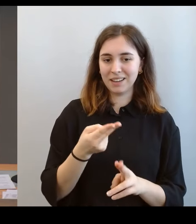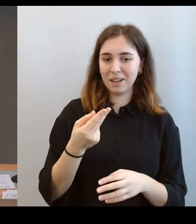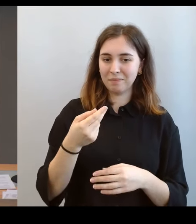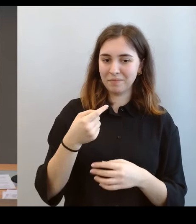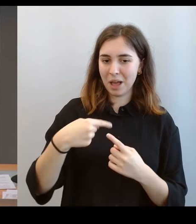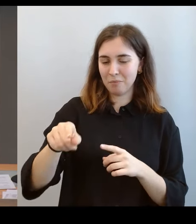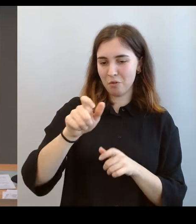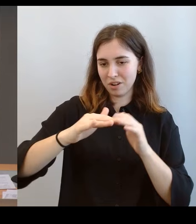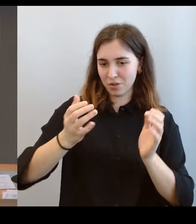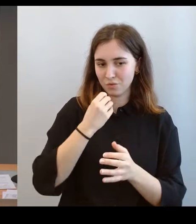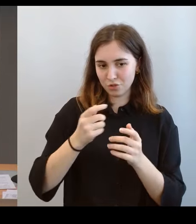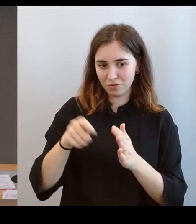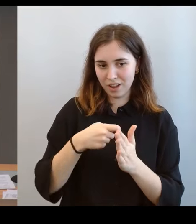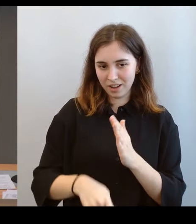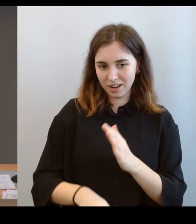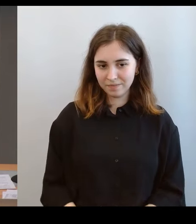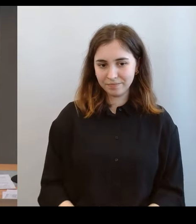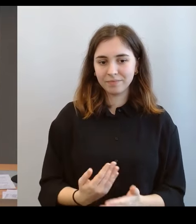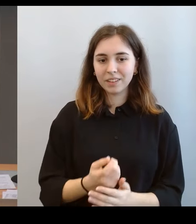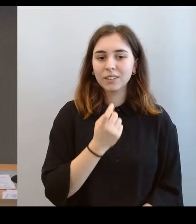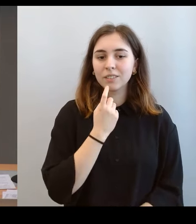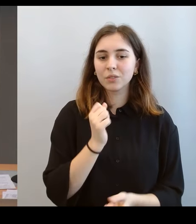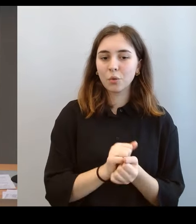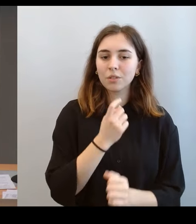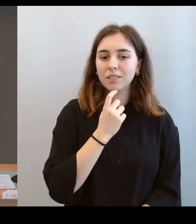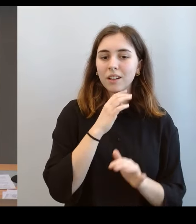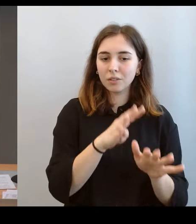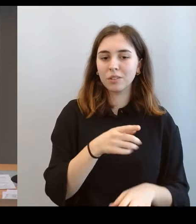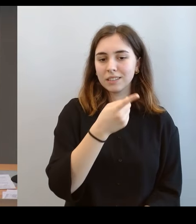eines stellvertretenden Mitglieds des Ausschusses für Verfassungsschutz.